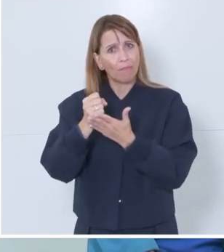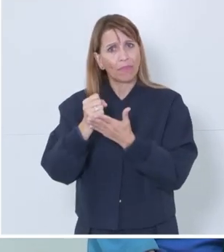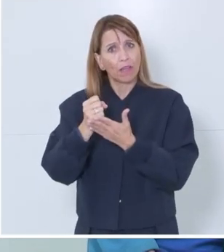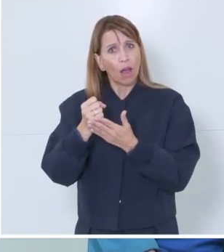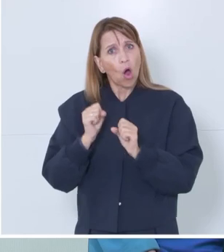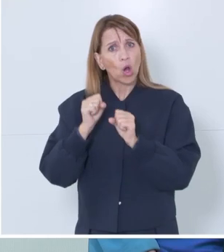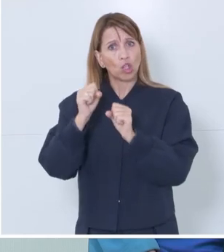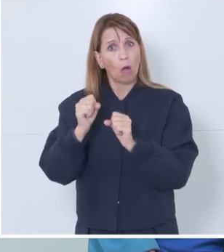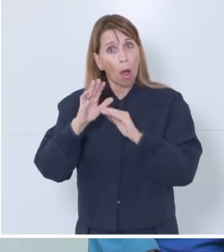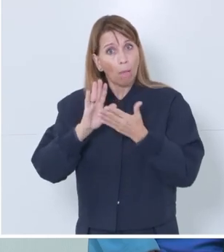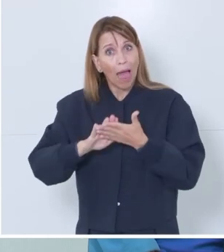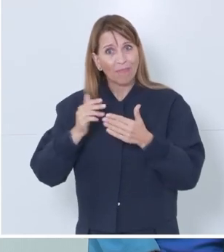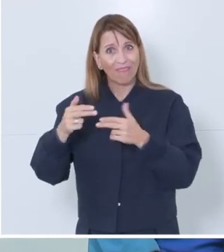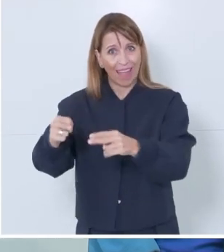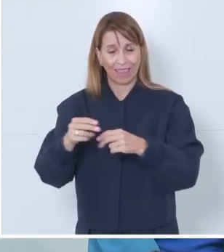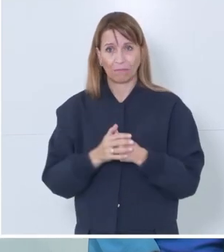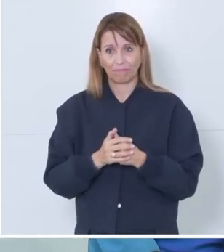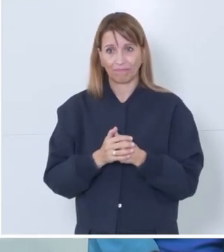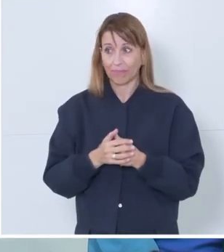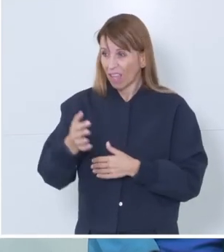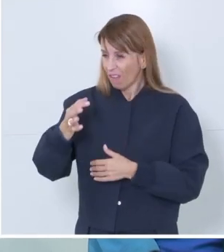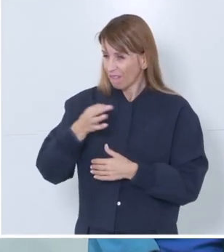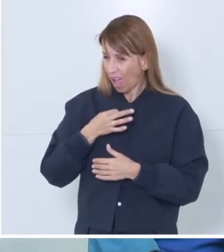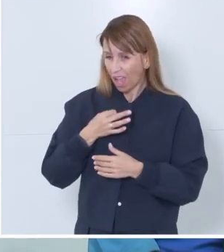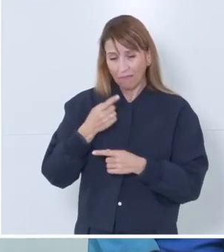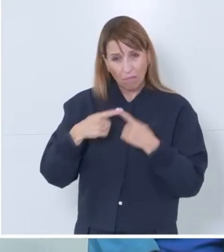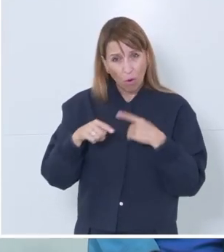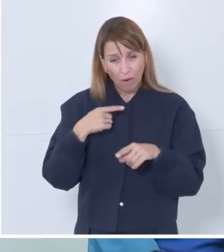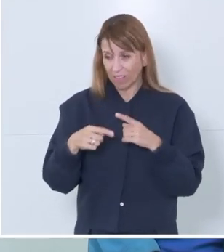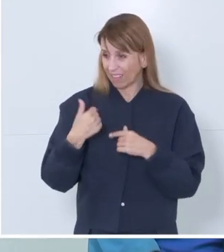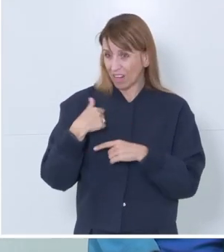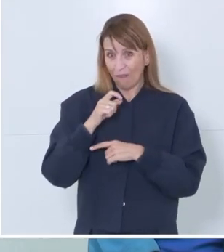den politisch bewegten Tagen und Wochen und vielleicht auch Monaten, die uns insgesamt